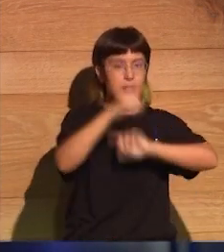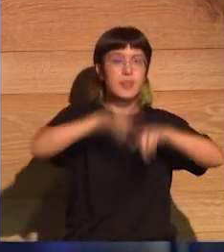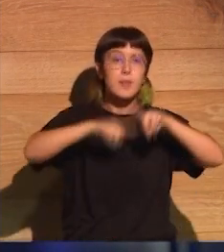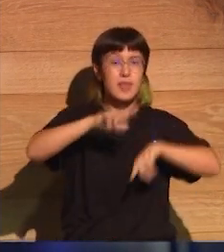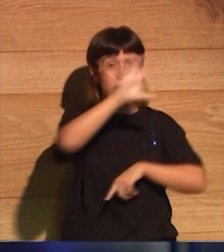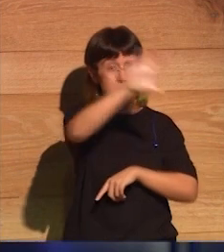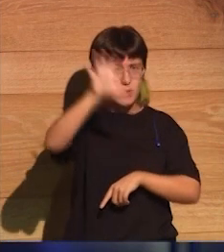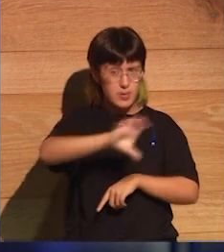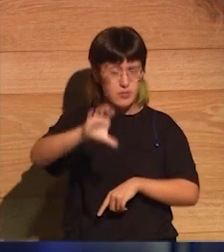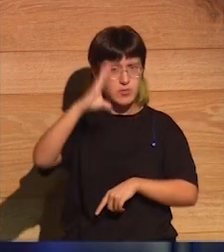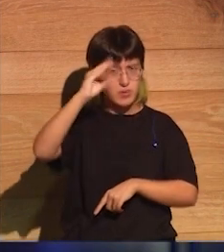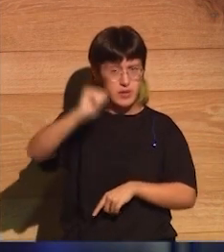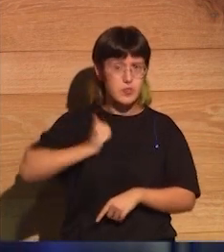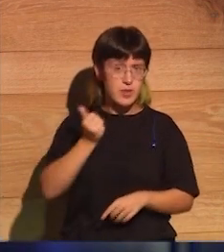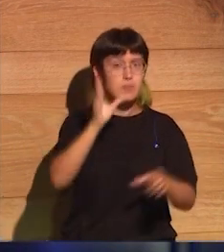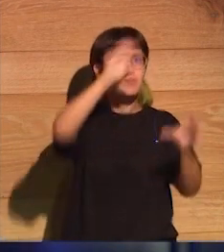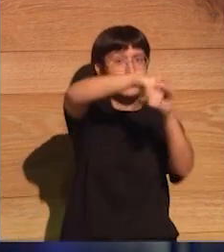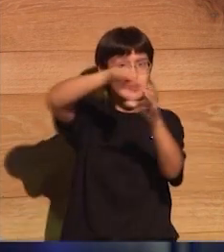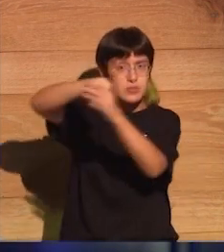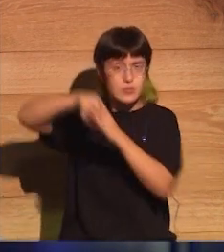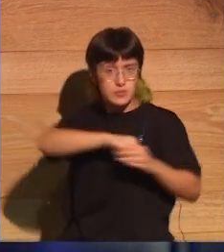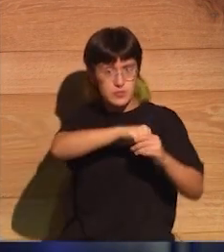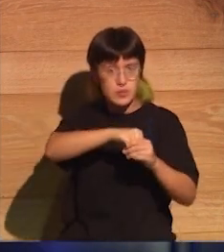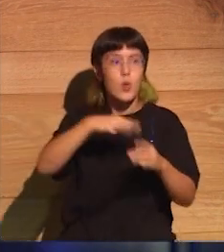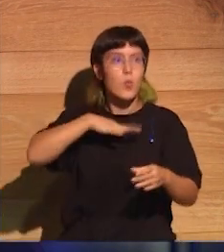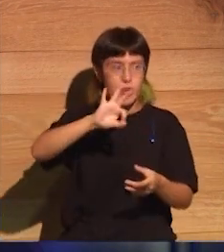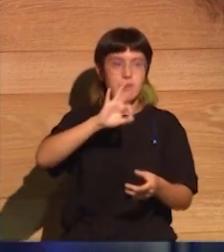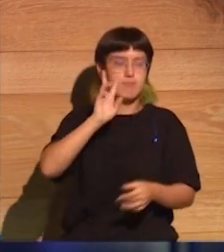la inteligencia artificial y se reduzcan los gaps de formación de forma notable